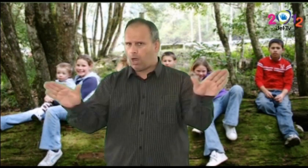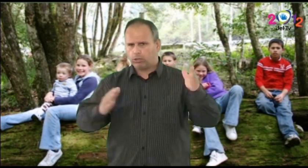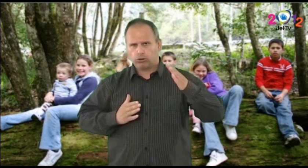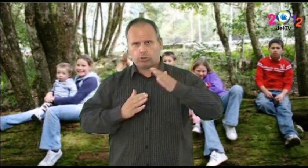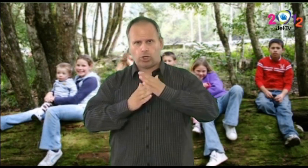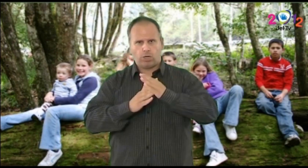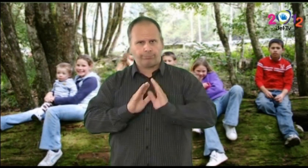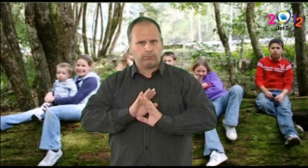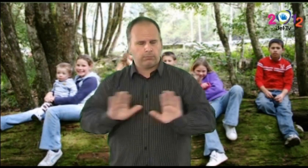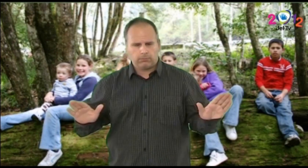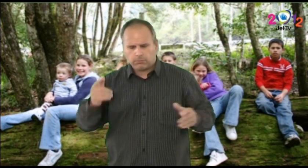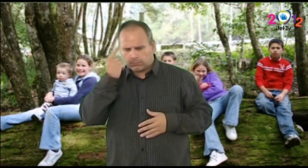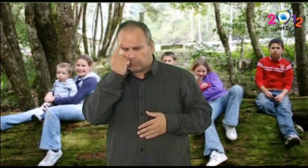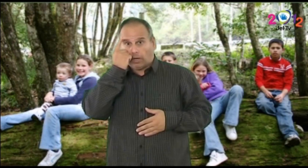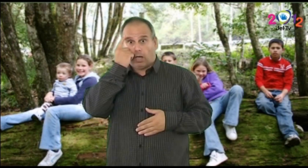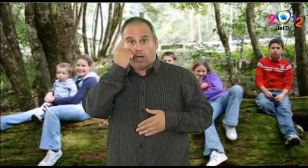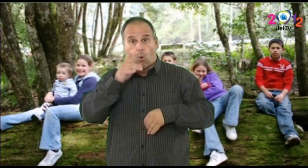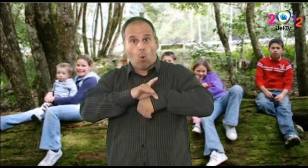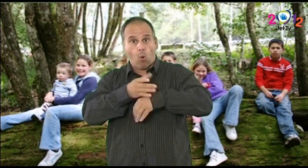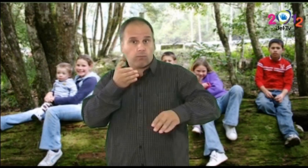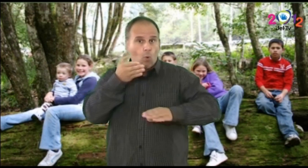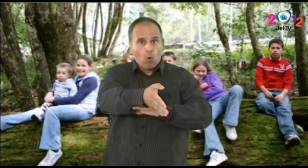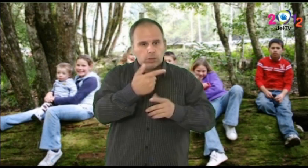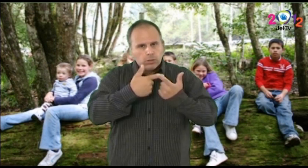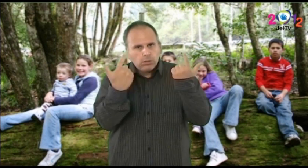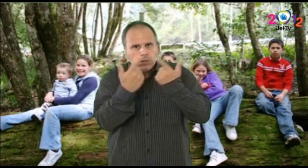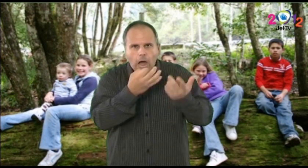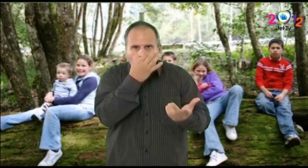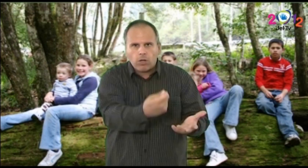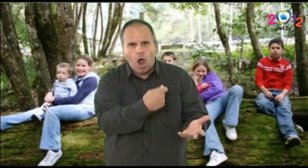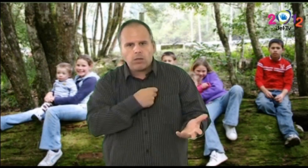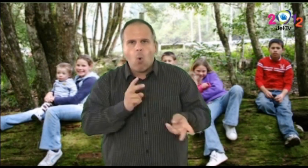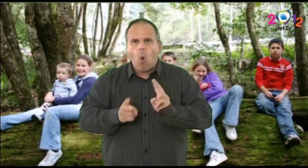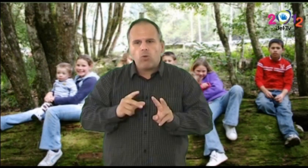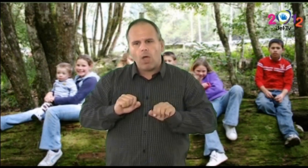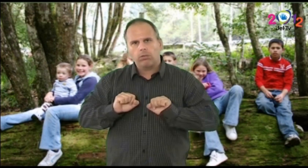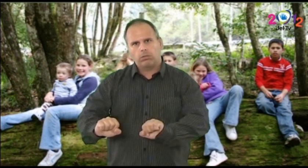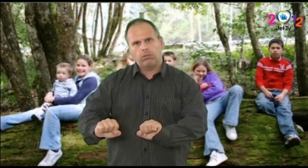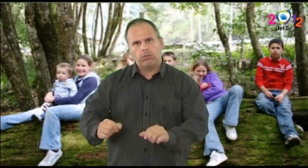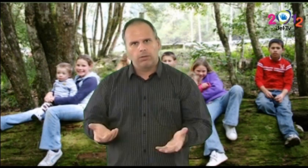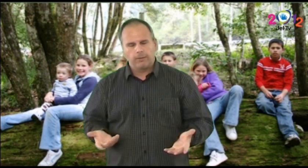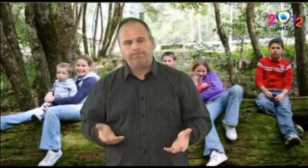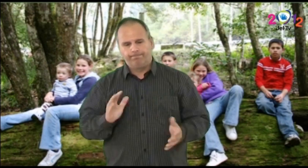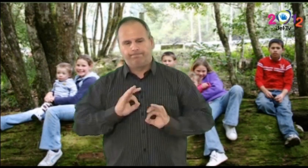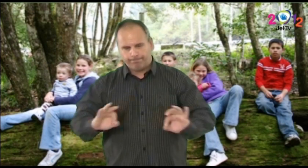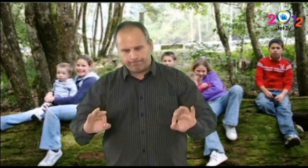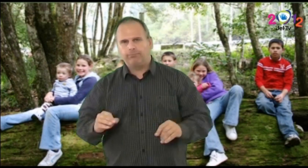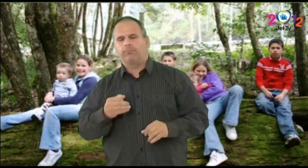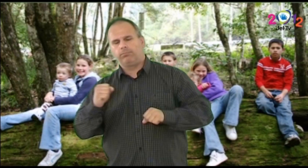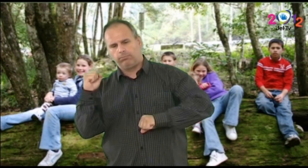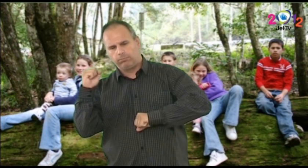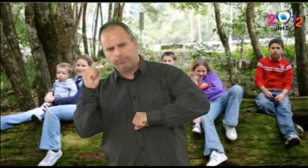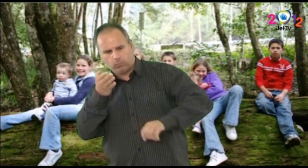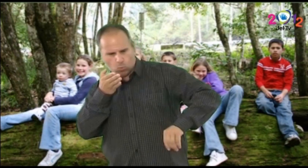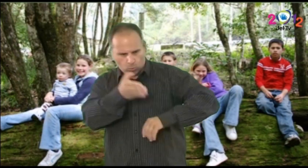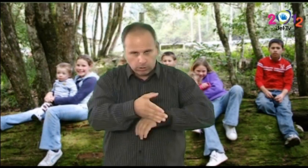Támadt egy ötlete. Elment az orvoshoz, hátha tud neki valami tanácsot adni, hogyan védekezzenek.